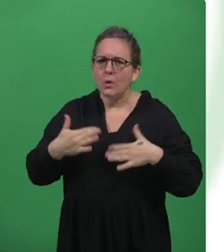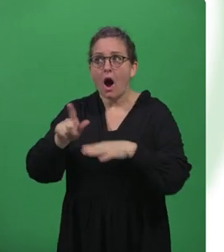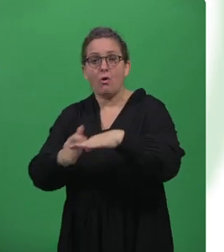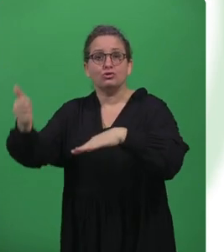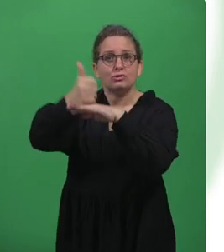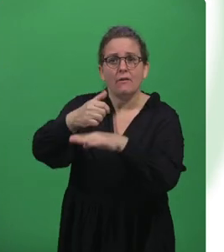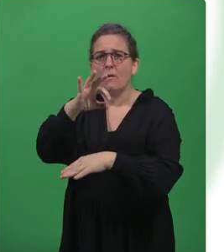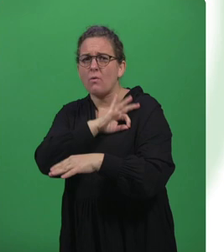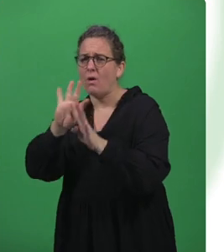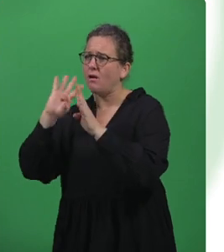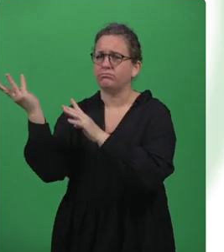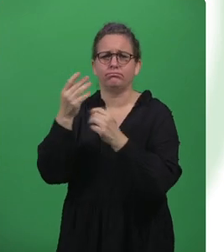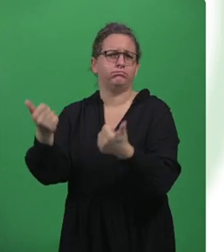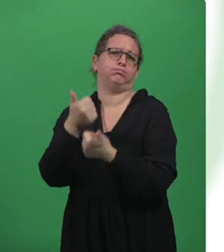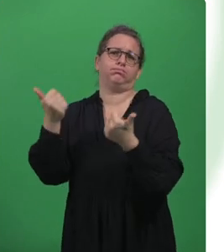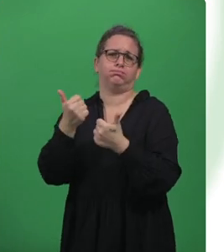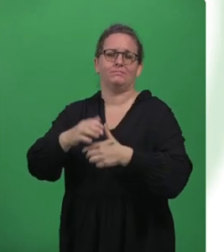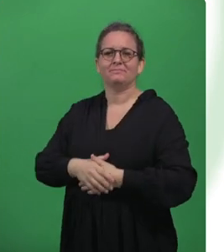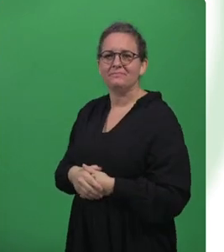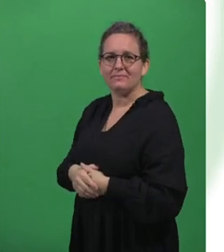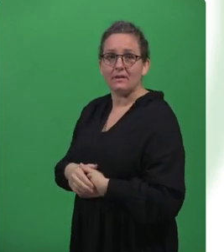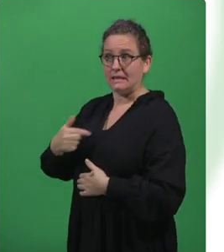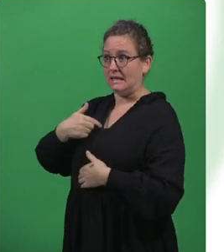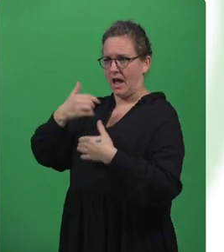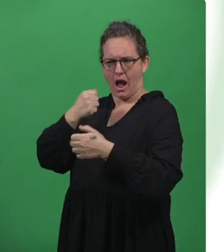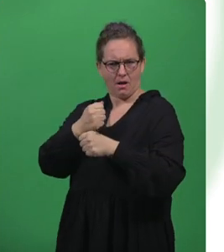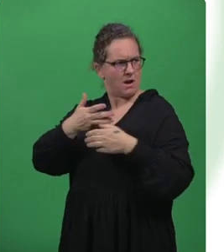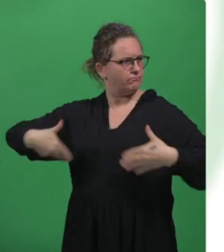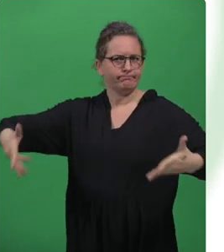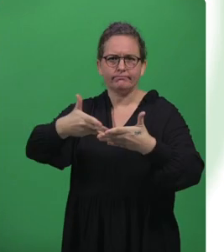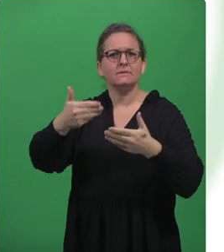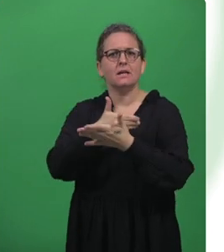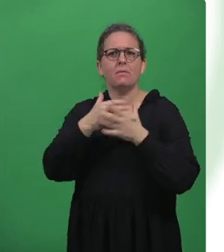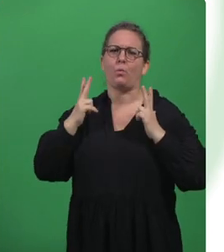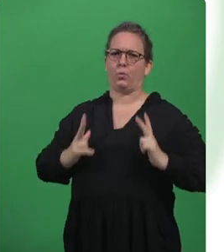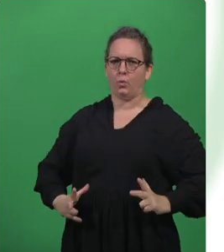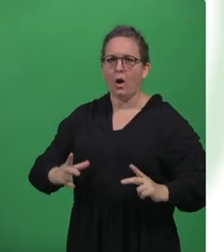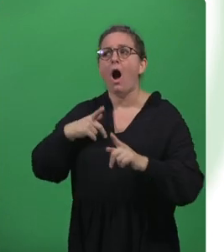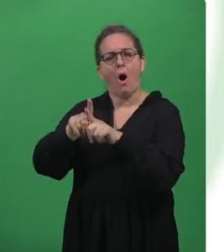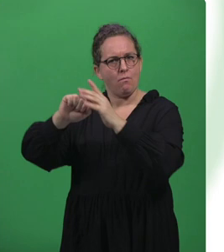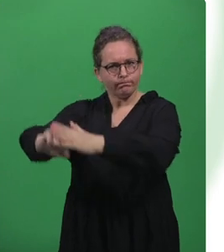von Kolleginnen und Kollegen. Andrea Klimova: Ich arbeite in einem ruhigen Zimmer und bekomme